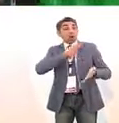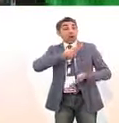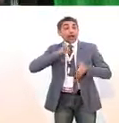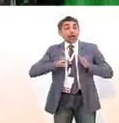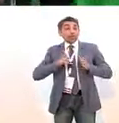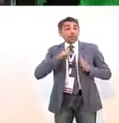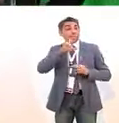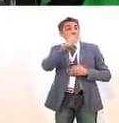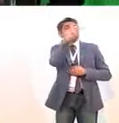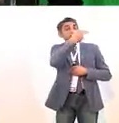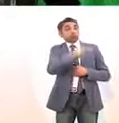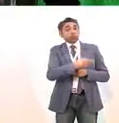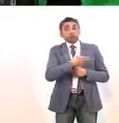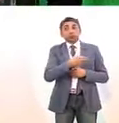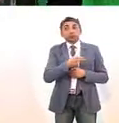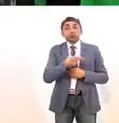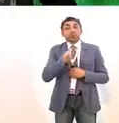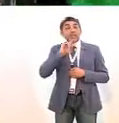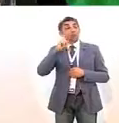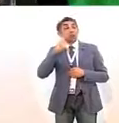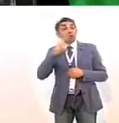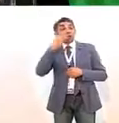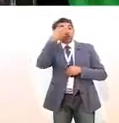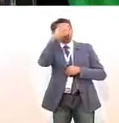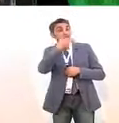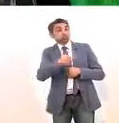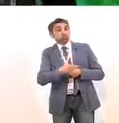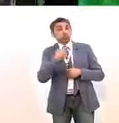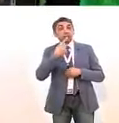sempre i migliori candidati son quelli pieni di preferenze, nei collegi. Magari lo sono